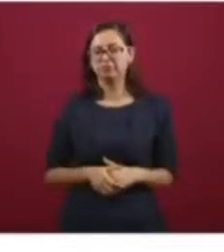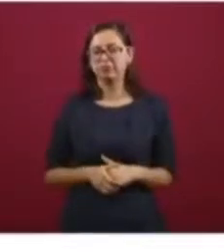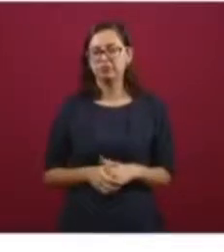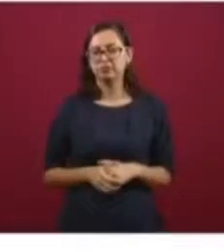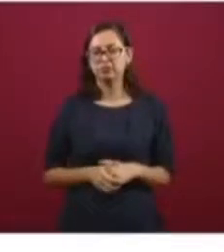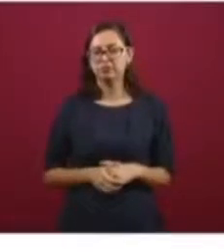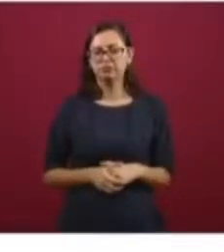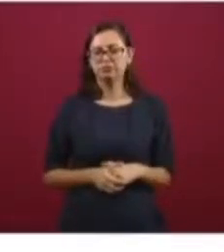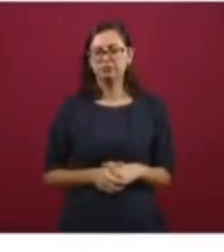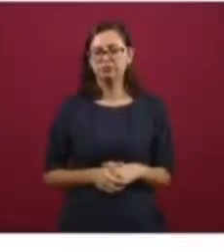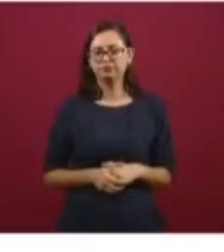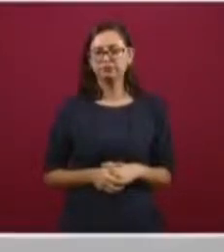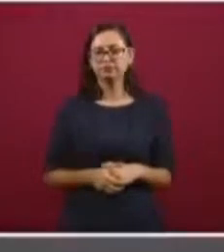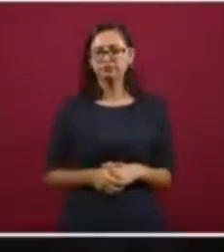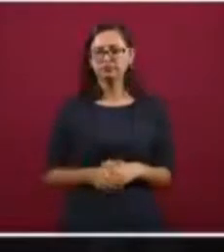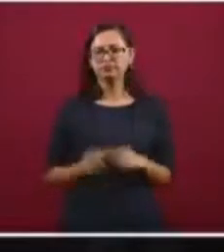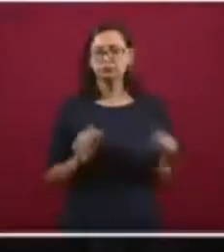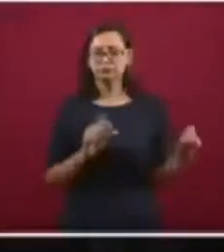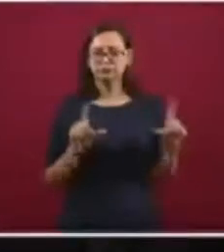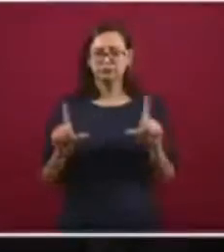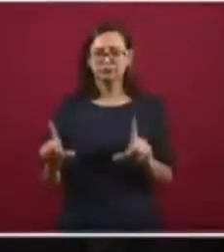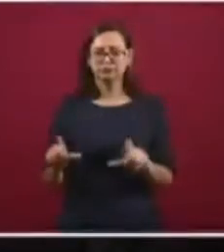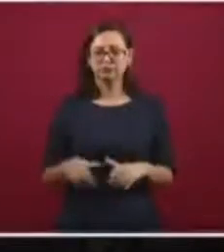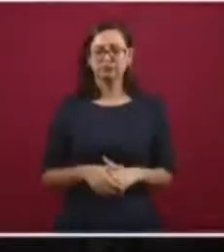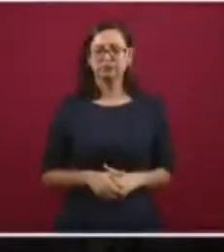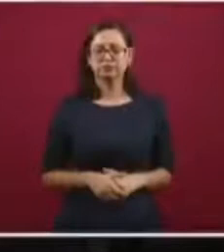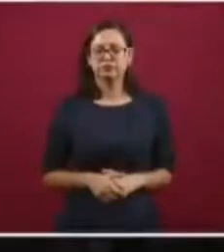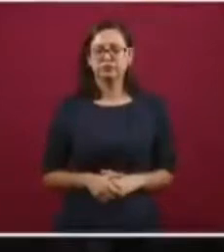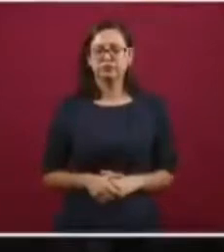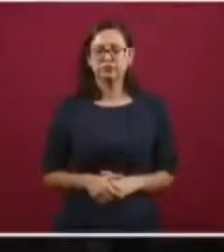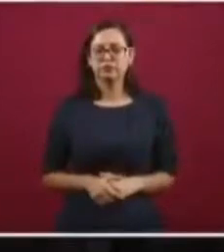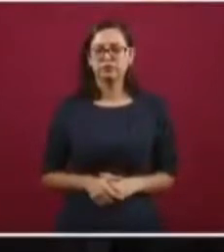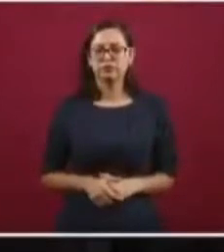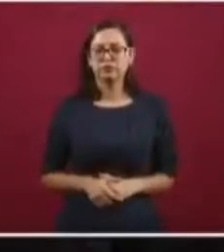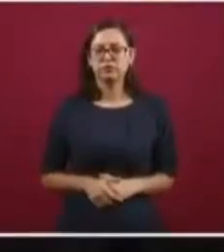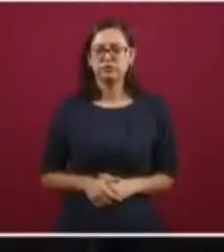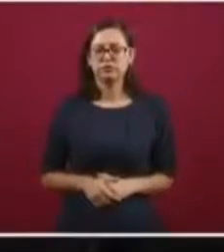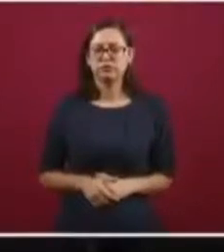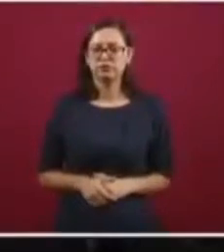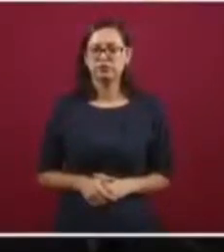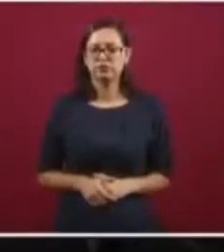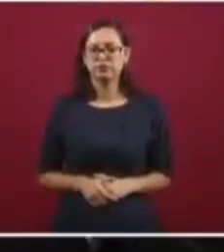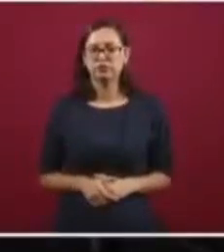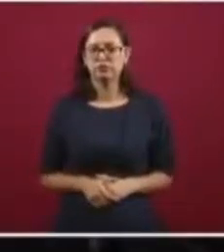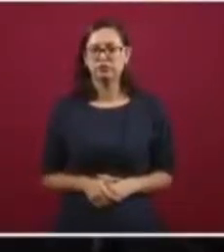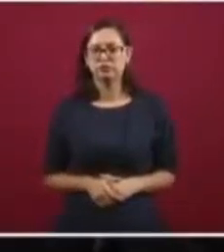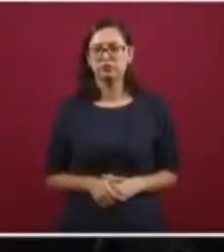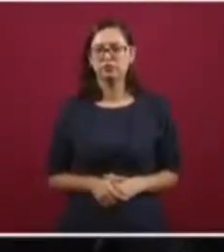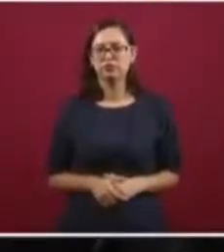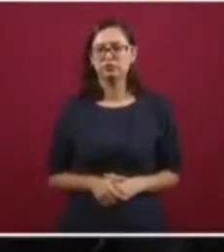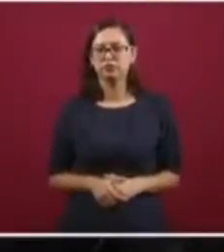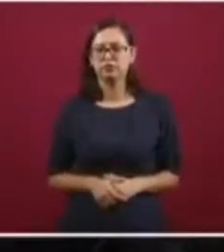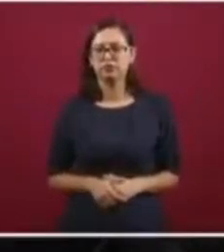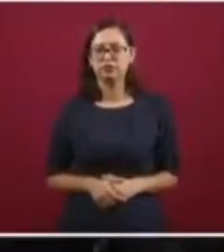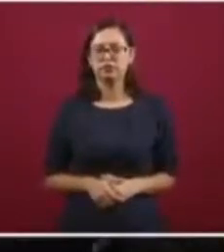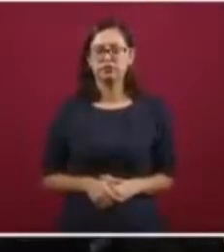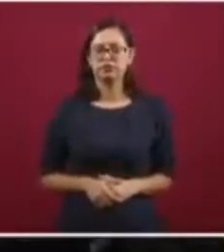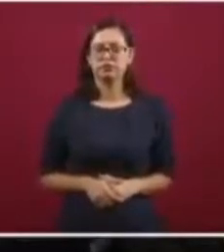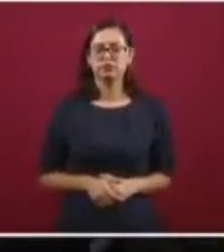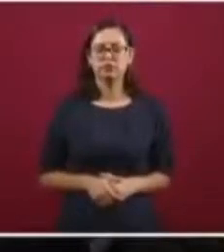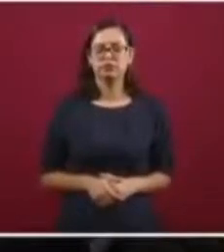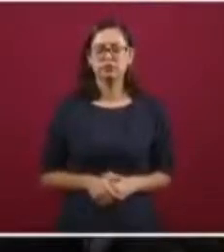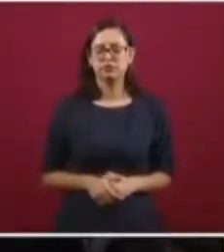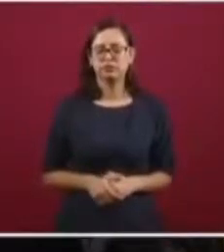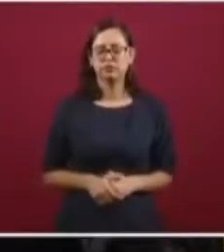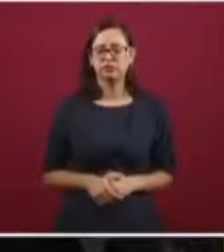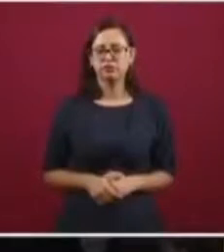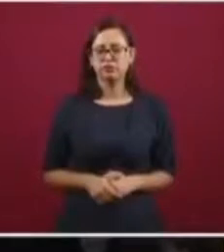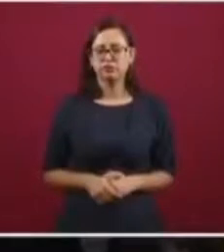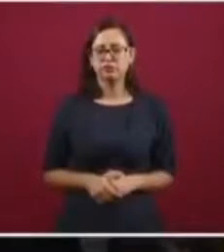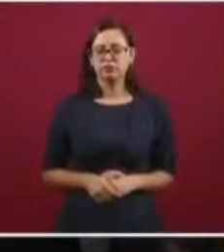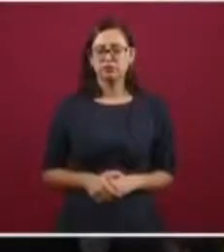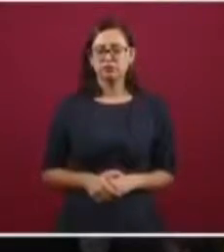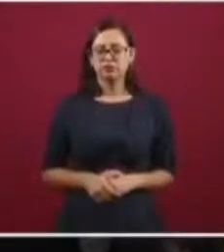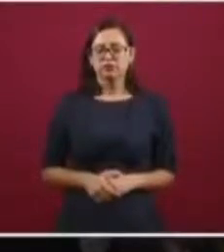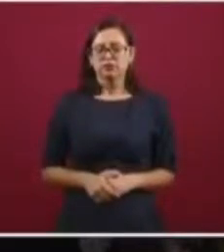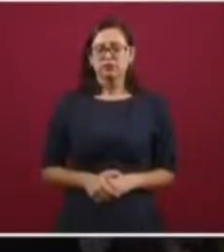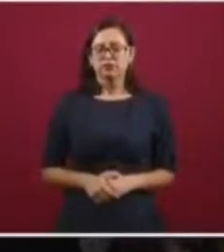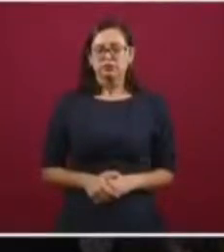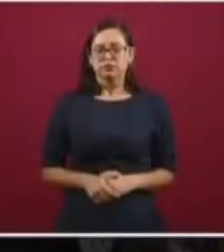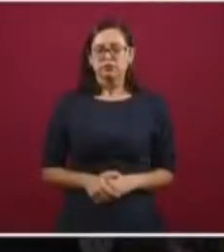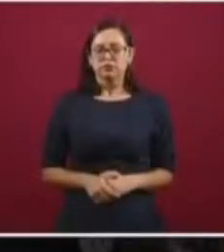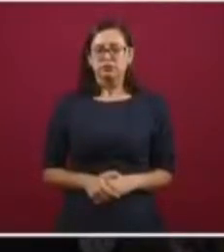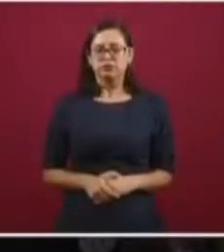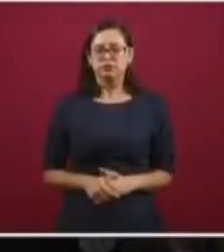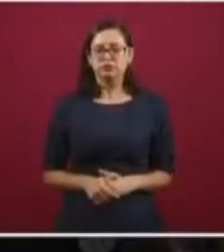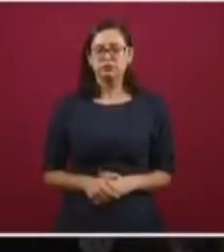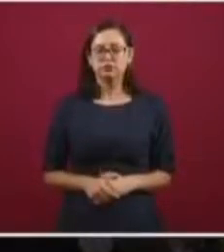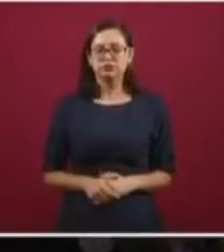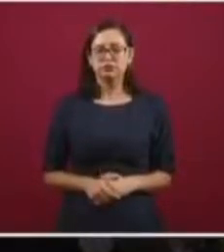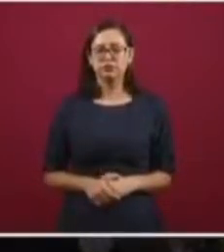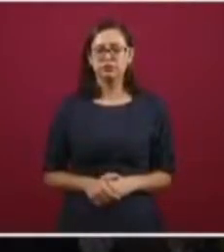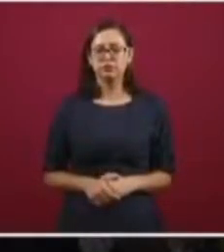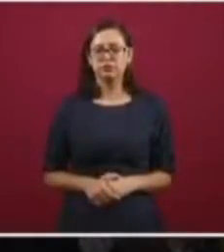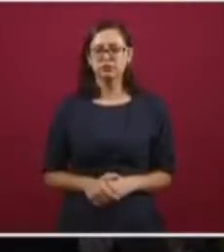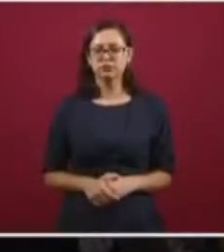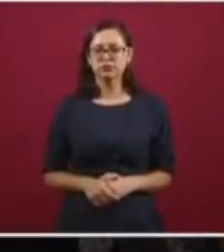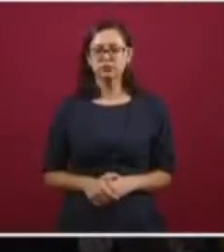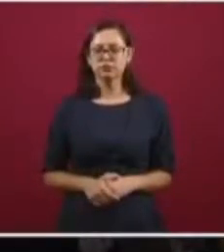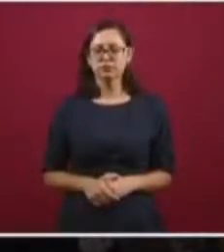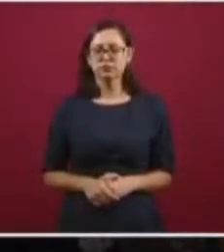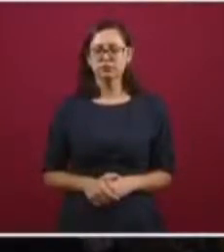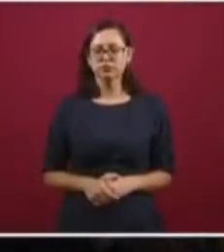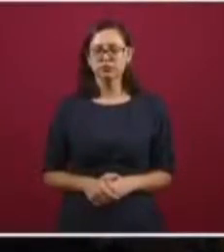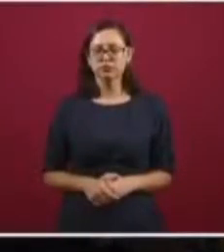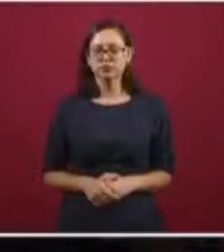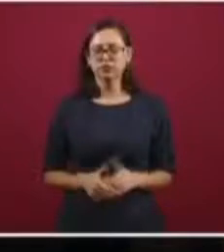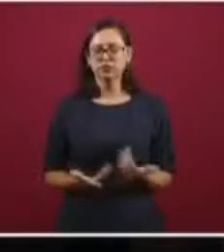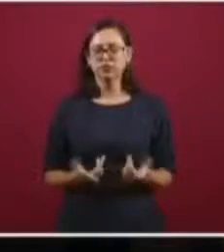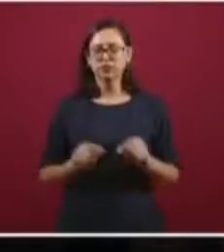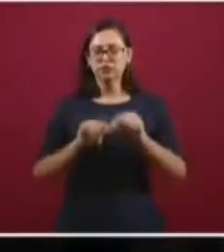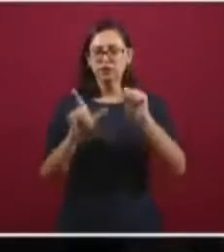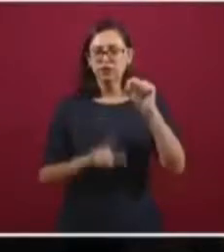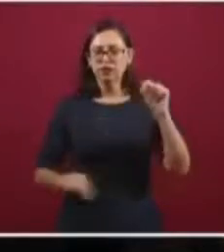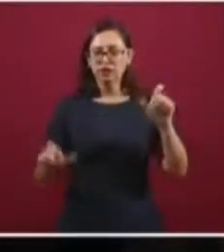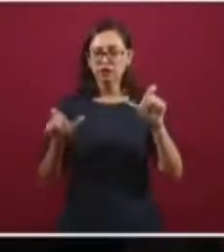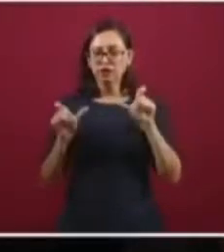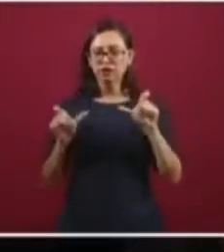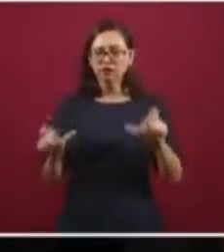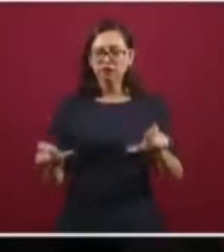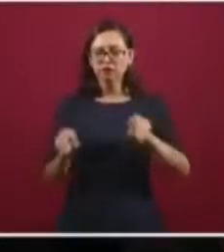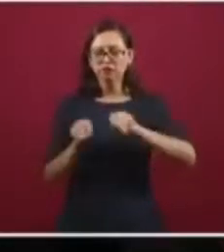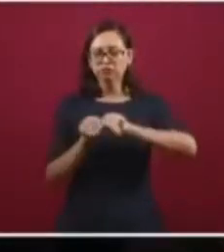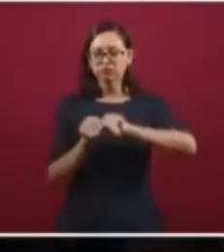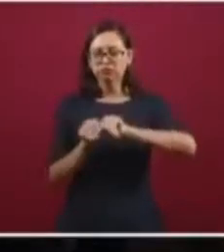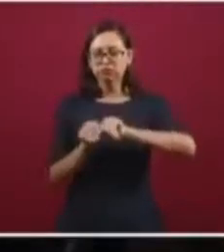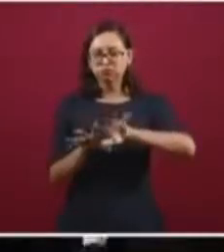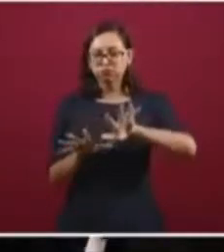Para el despliegue de la Guardia Nacional en todo el territorio nacional, vemos estos